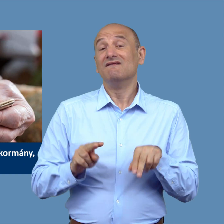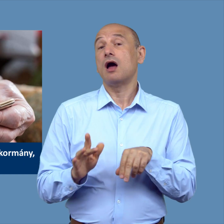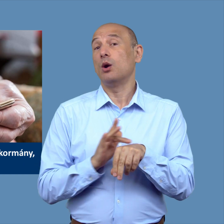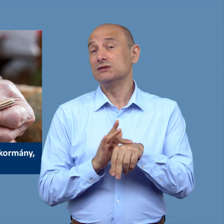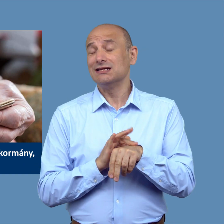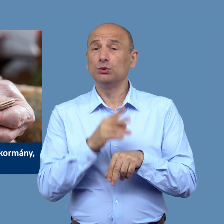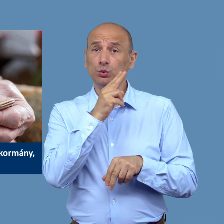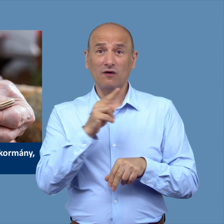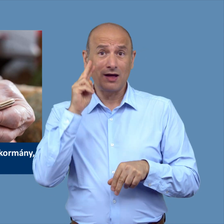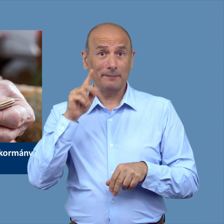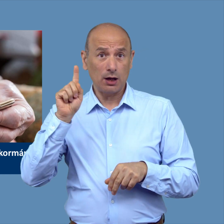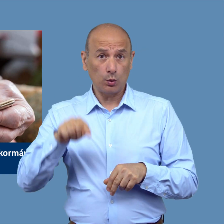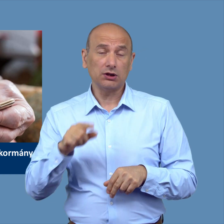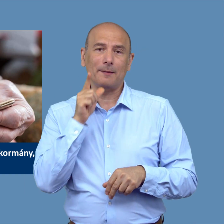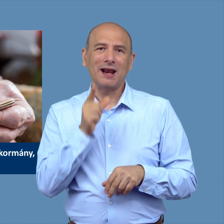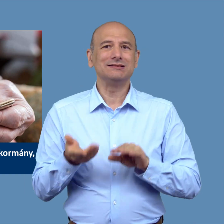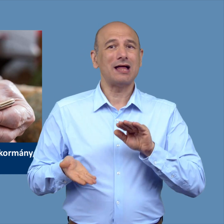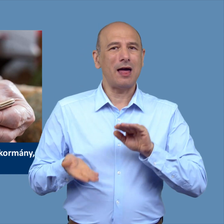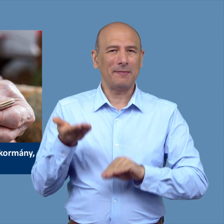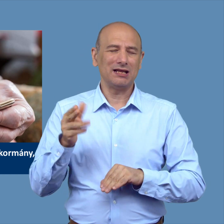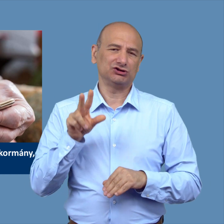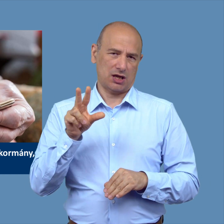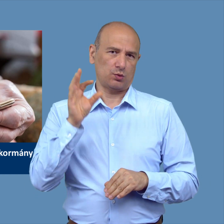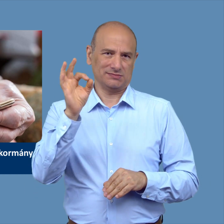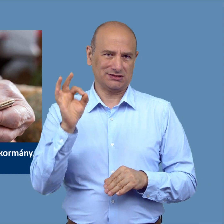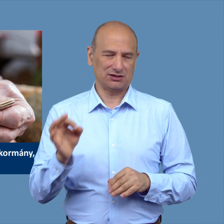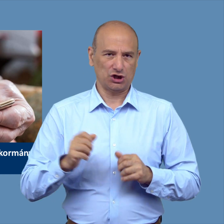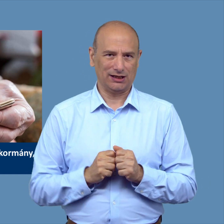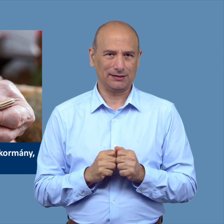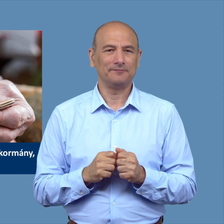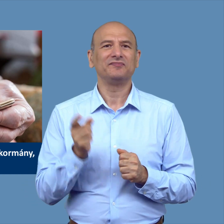A novemberi emelés valószínűleg három százalékos is lehet.